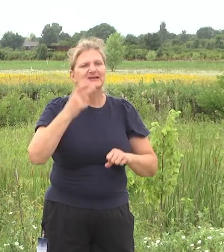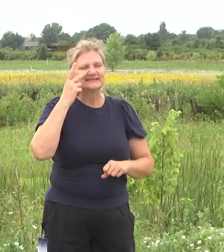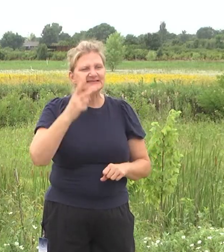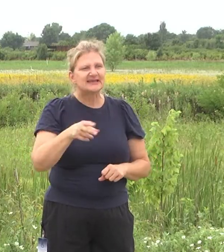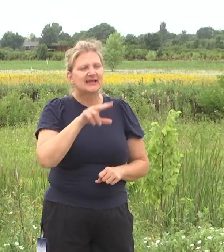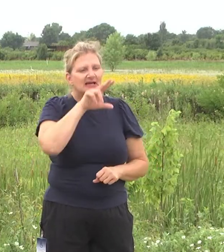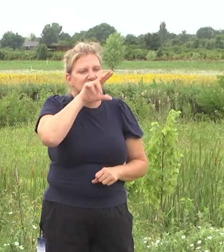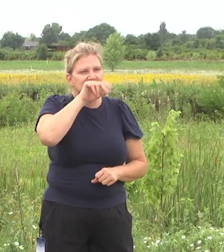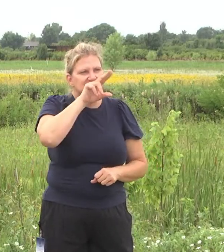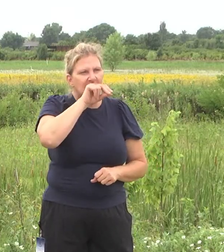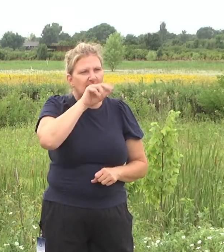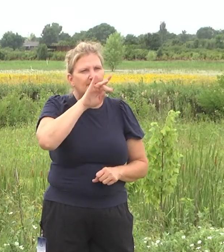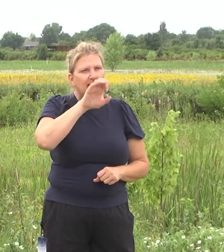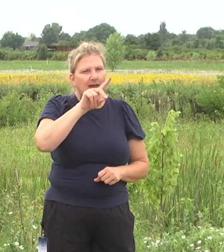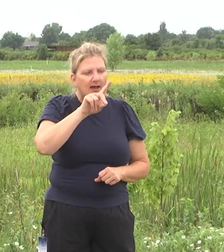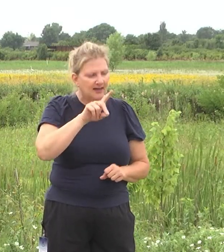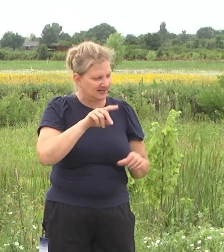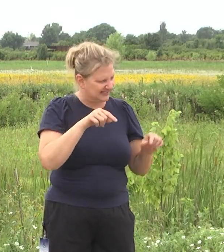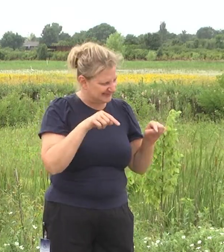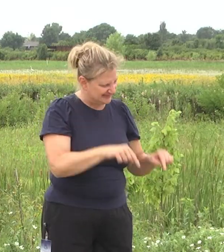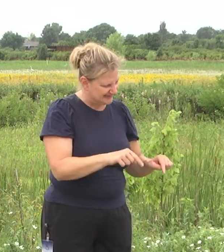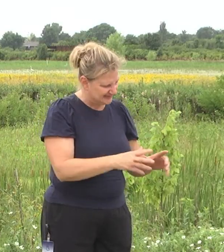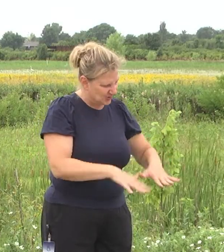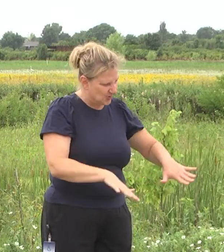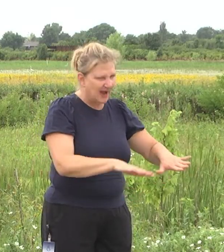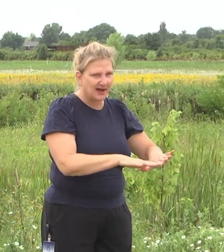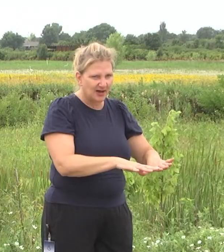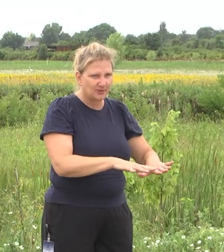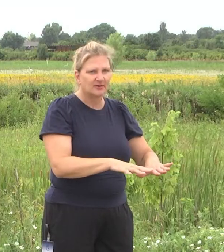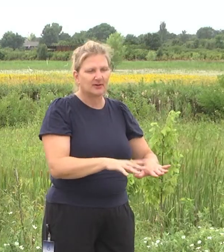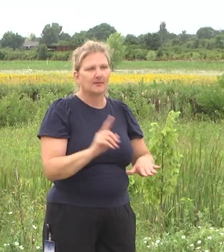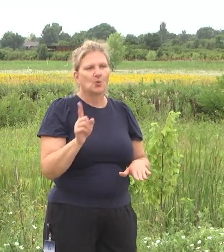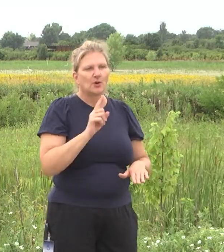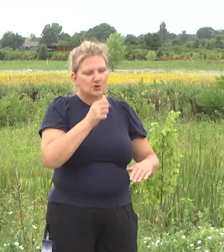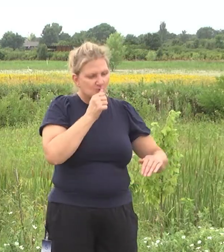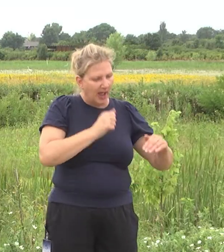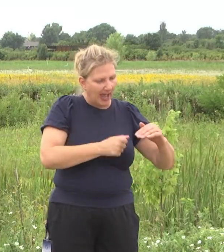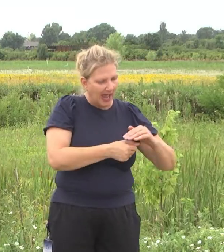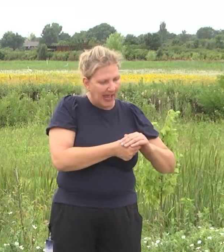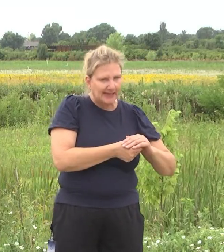de ver con toda la vegetación que lo rodea y algo de agua, pero esa fue la inspiración para